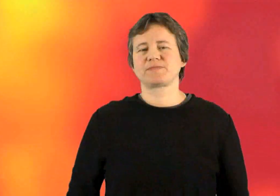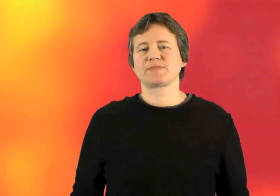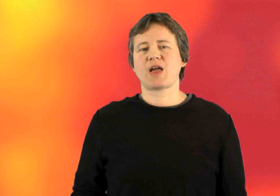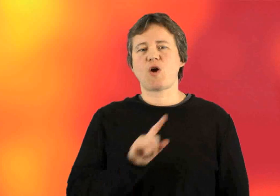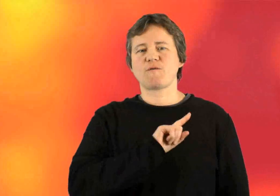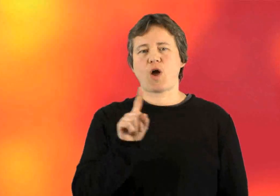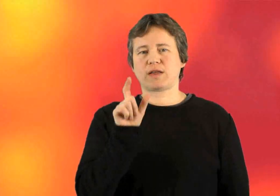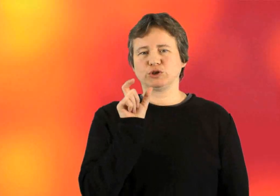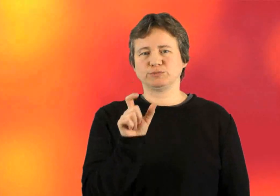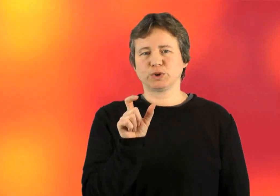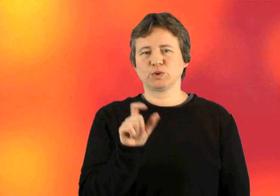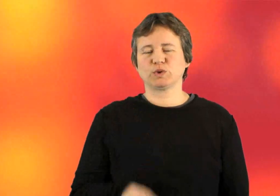Wochen-Spruch